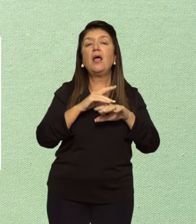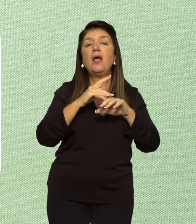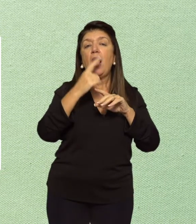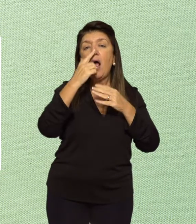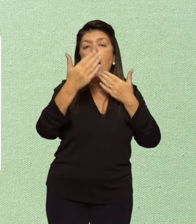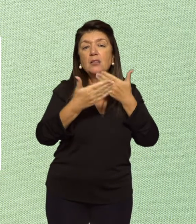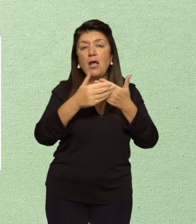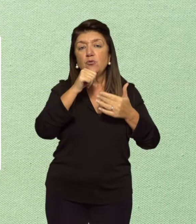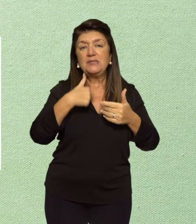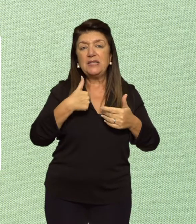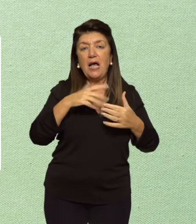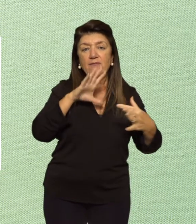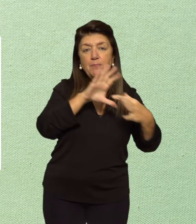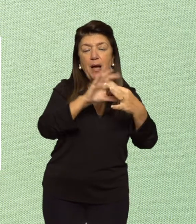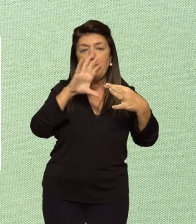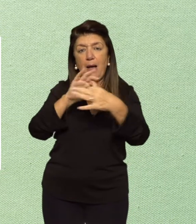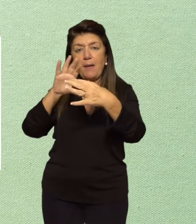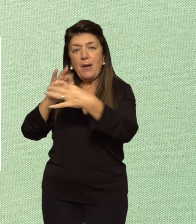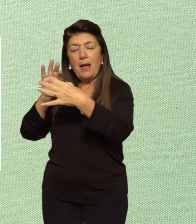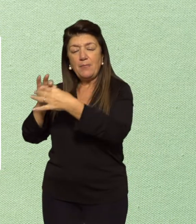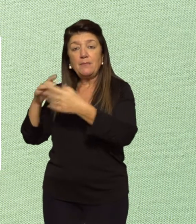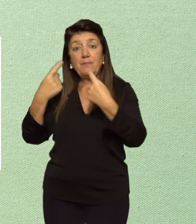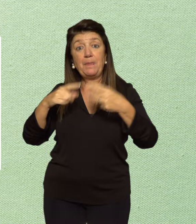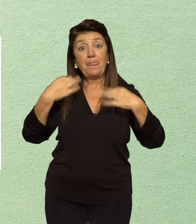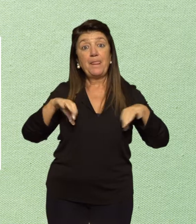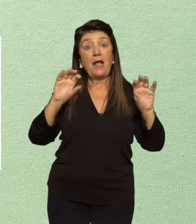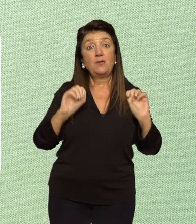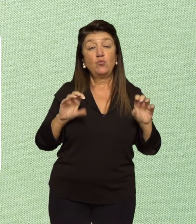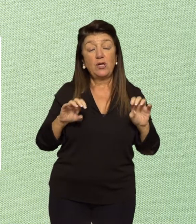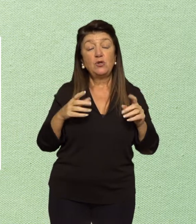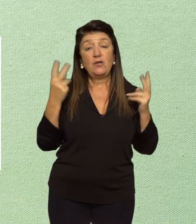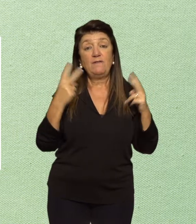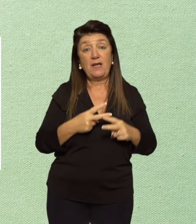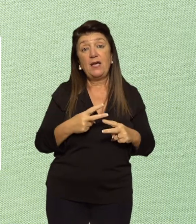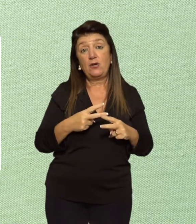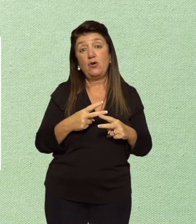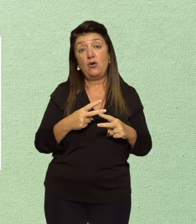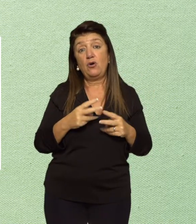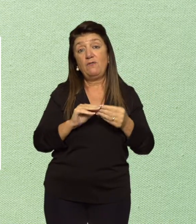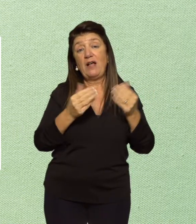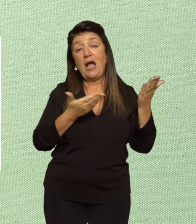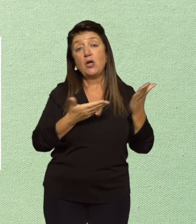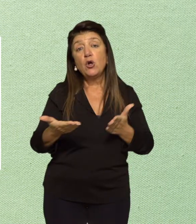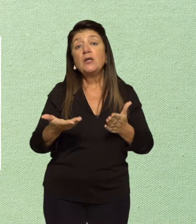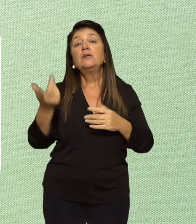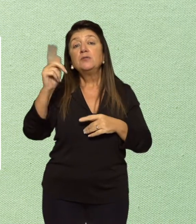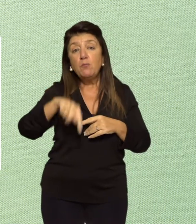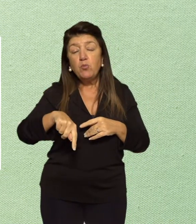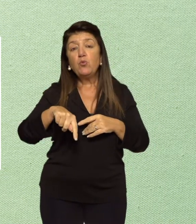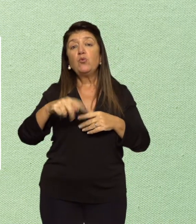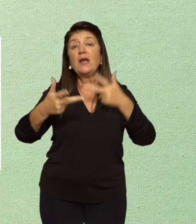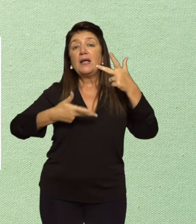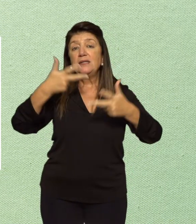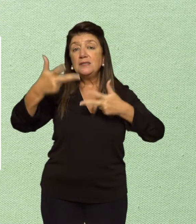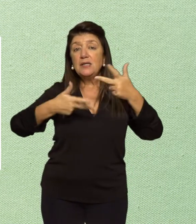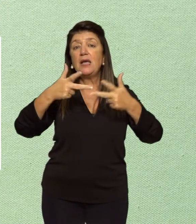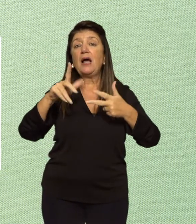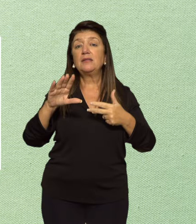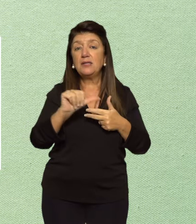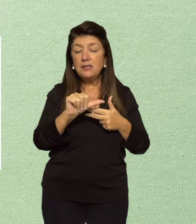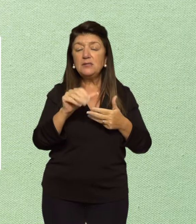Tant'è che questi educatori che fanno accoglienza comunque hanno anche la possibilità, alcuni di loro, sono anche segnanti LIS,